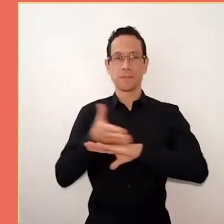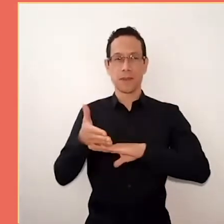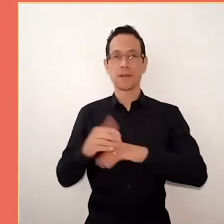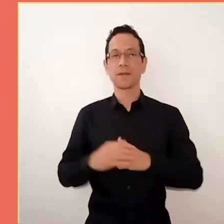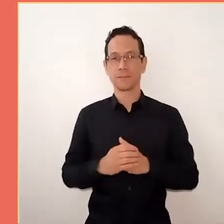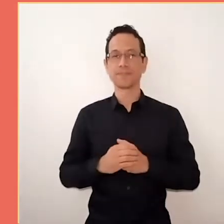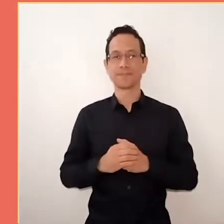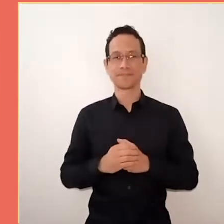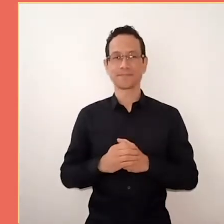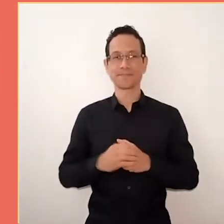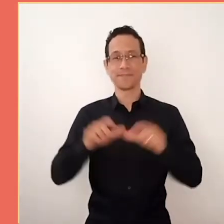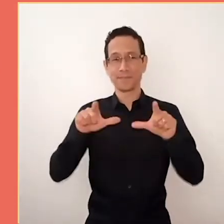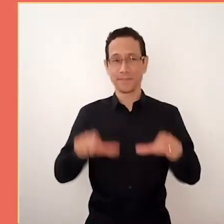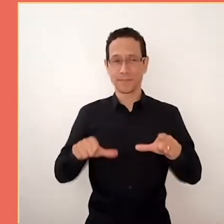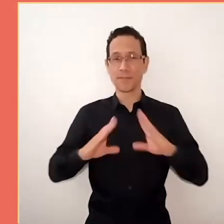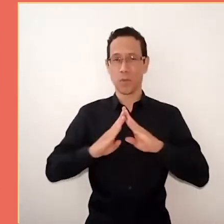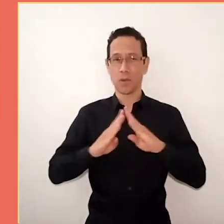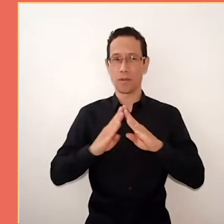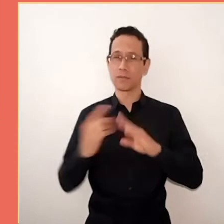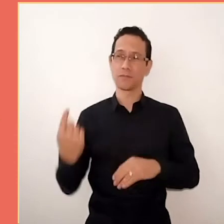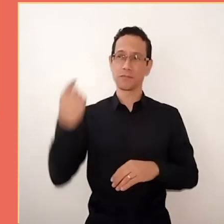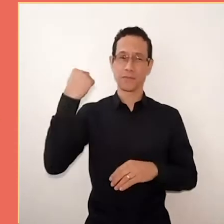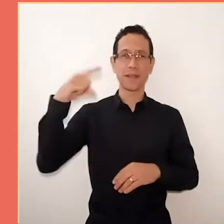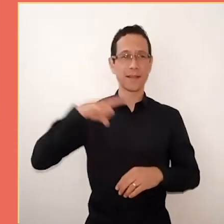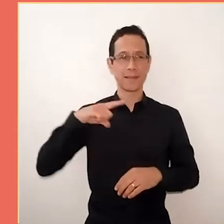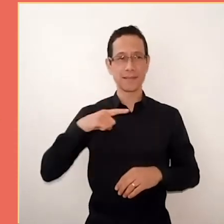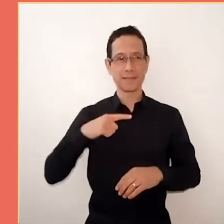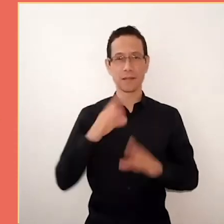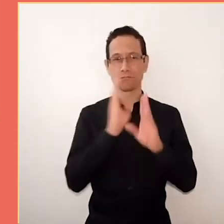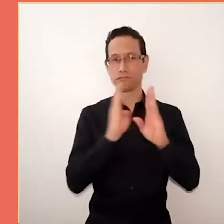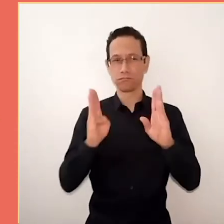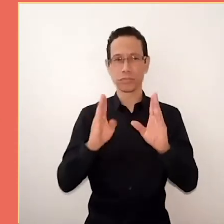Estou na sala de minha casa e atrás de mim há livros, quadros, um sofá.